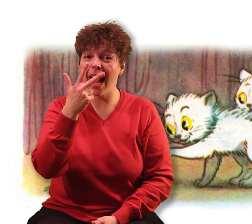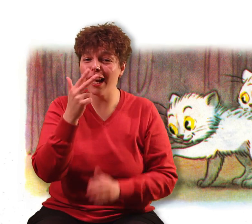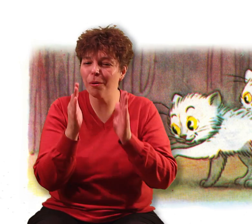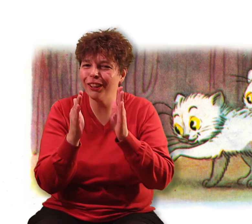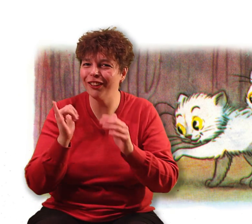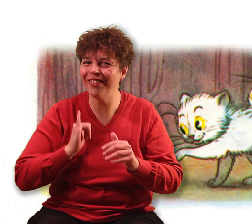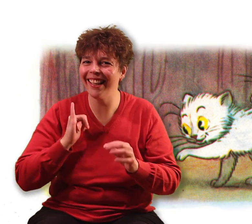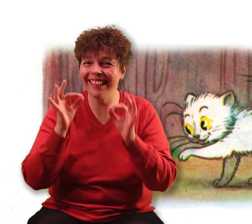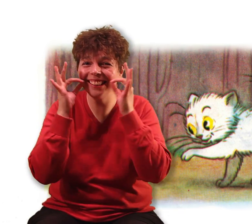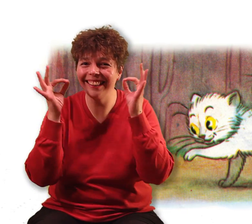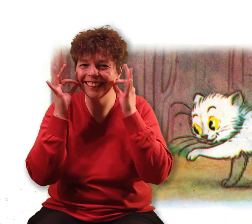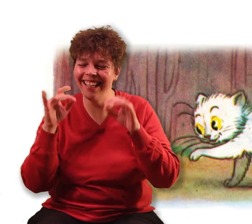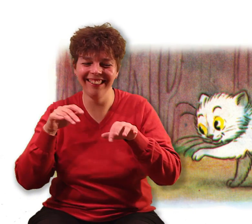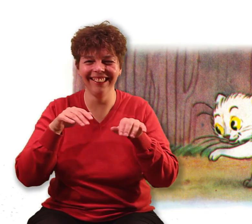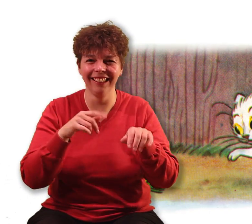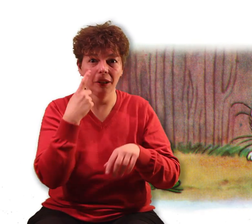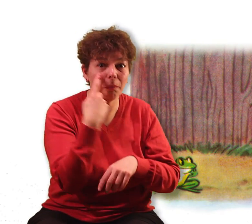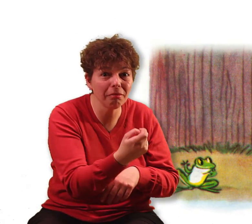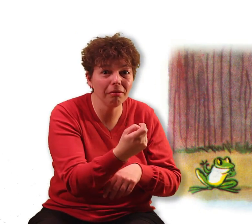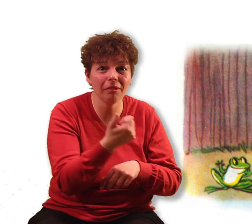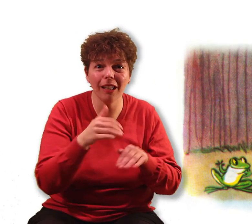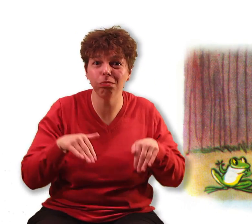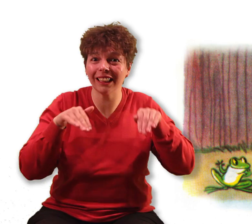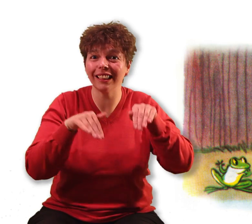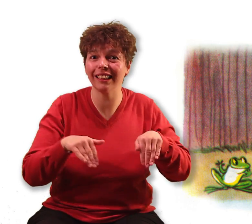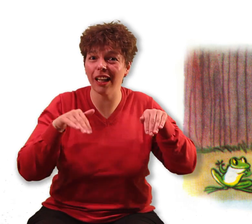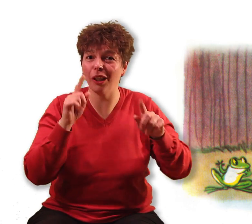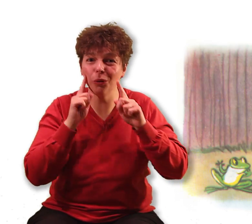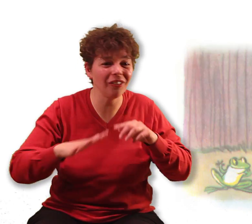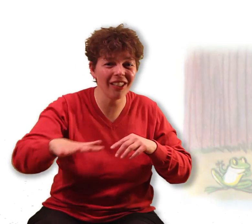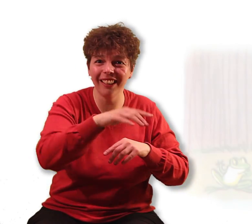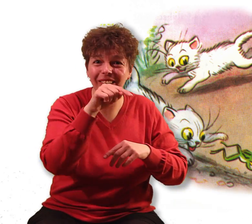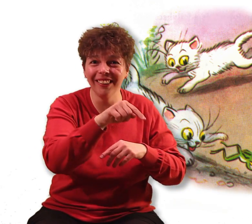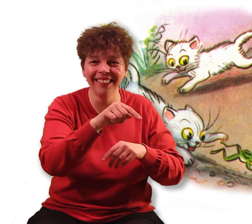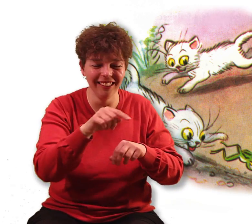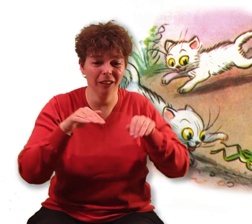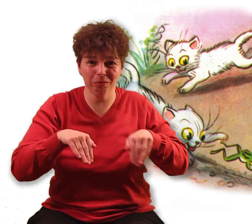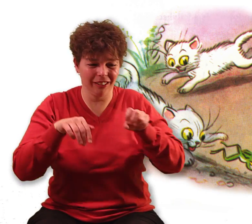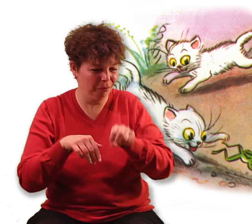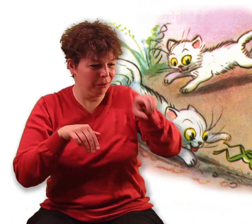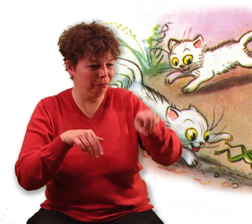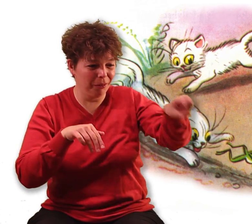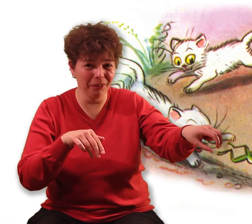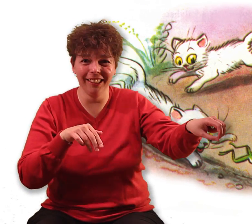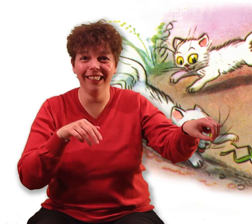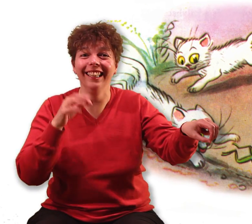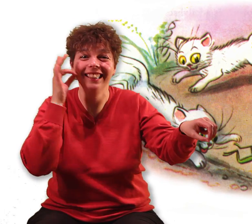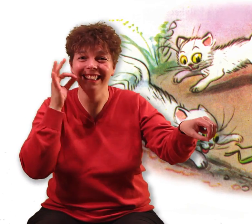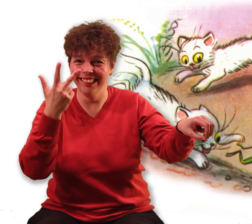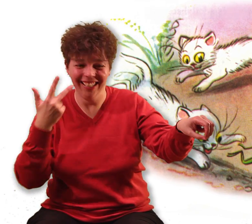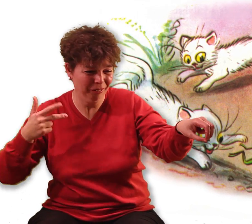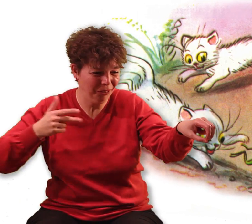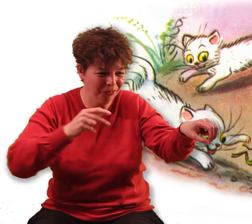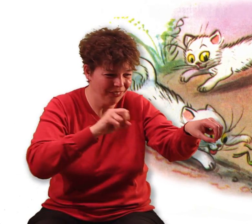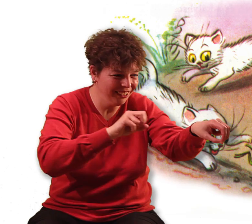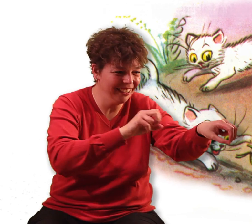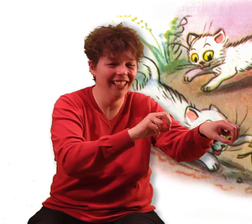A három fehér kiscica meglátott az udvaron egy békát, és utána futottak.